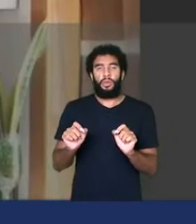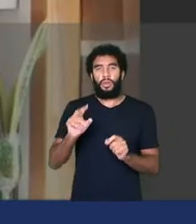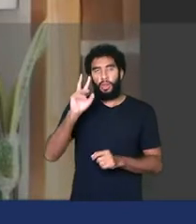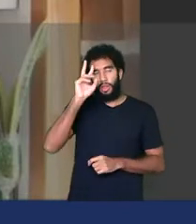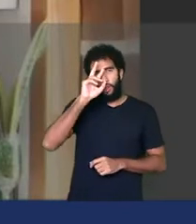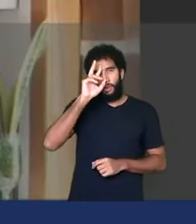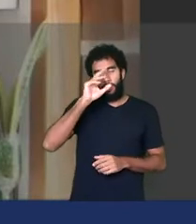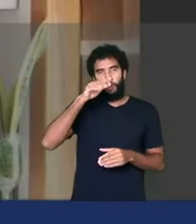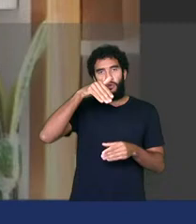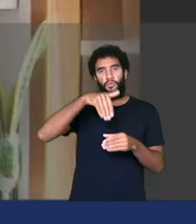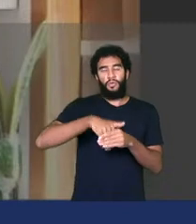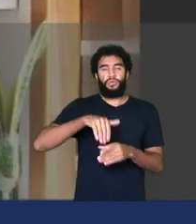COLEGAS PARLAMENTARES. GOSTARÍAMOS HOJE DE REGISTRAR